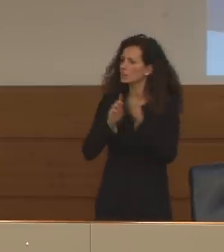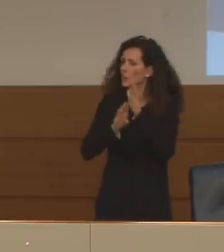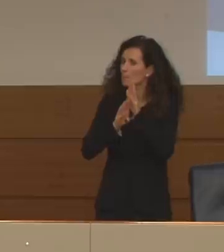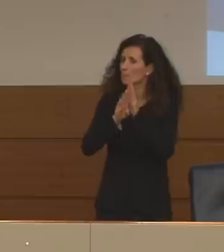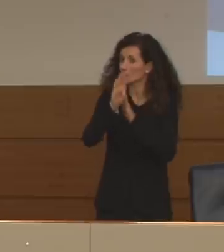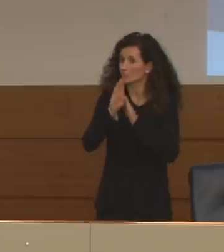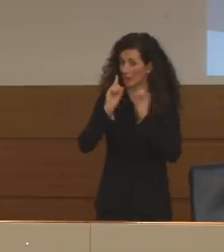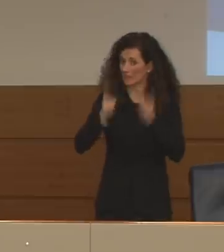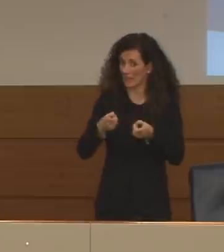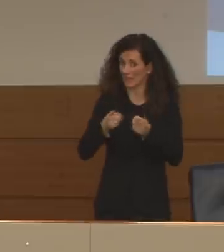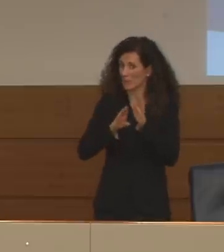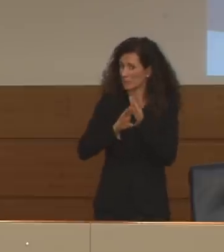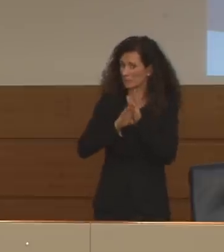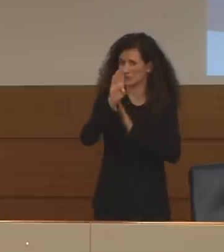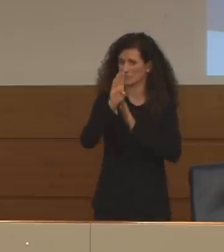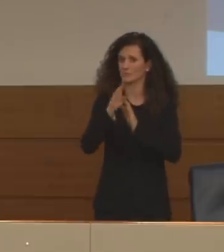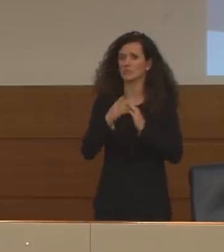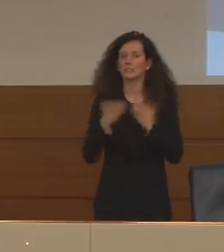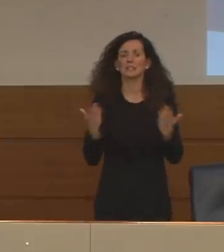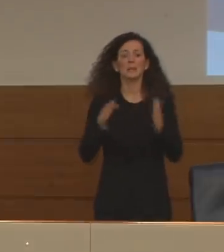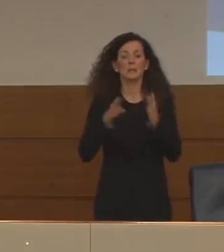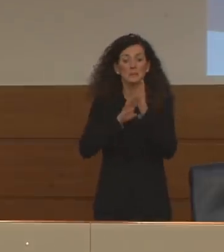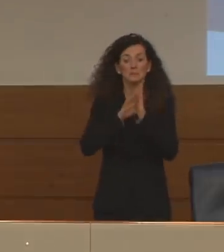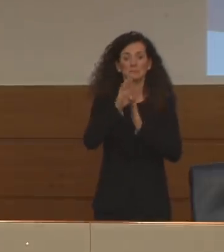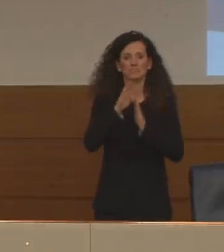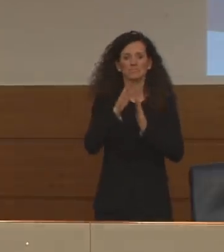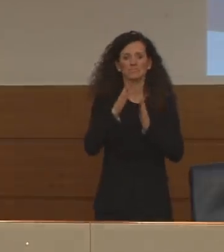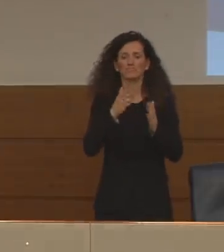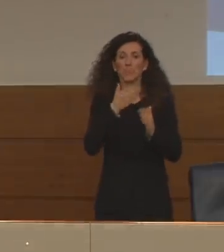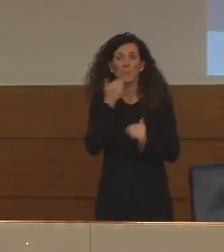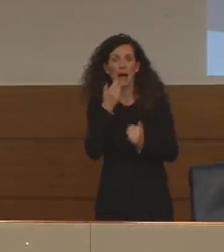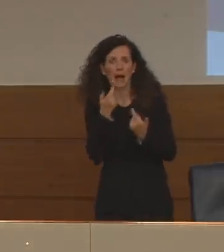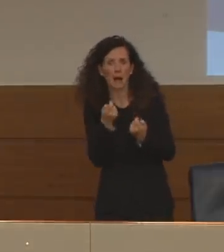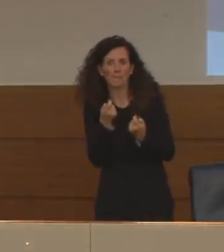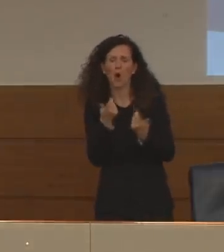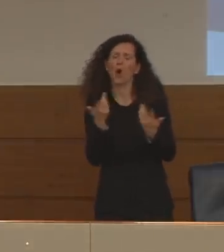Per quanto riguarda il picco vicino sicuramente c'è un andamento che